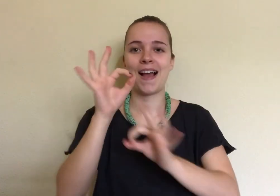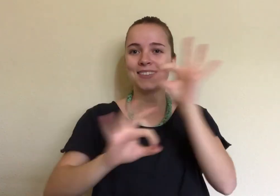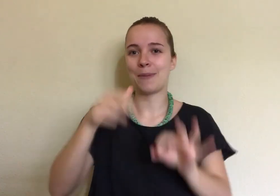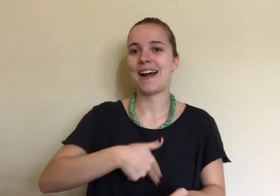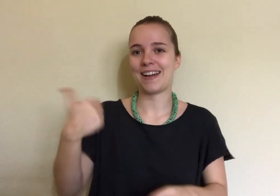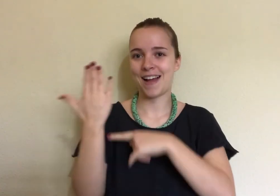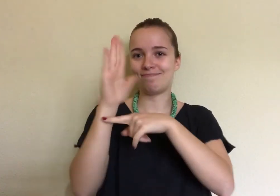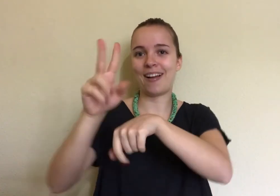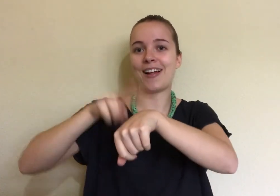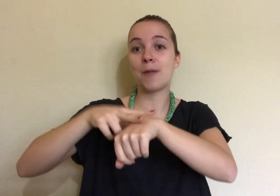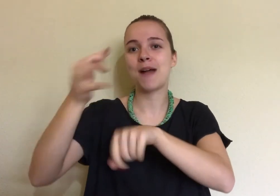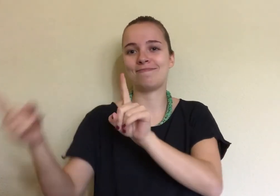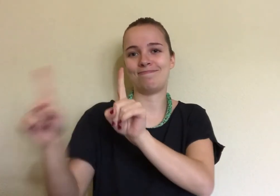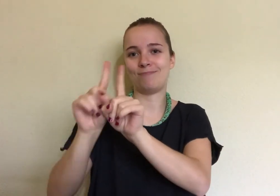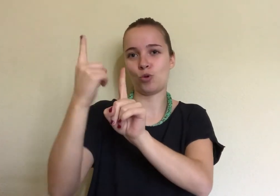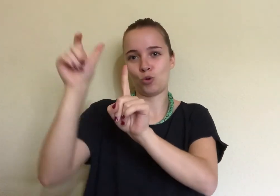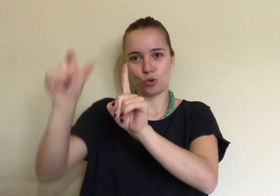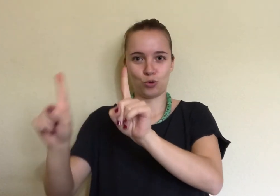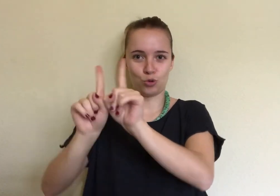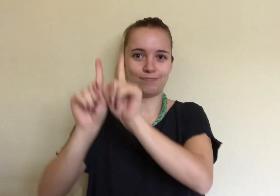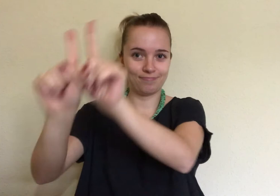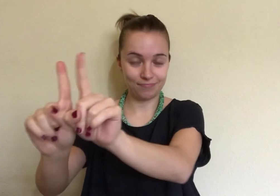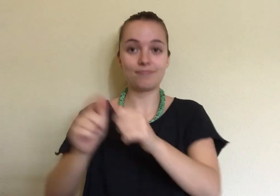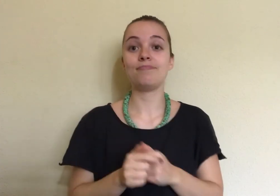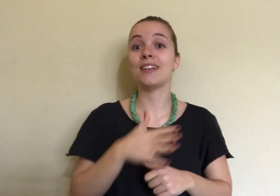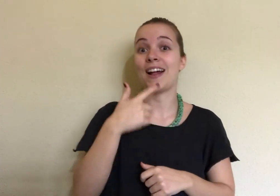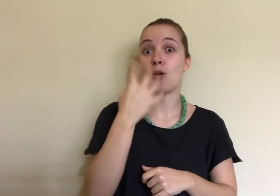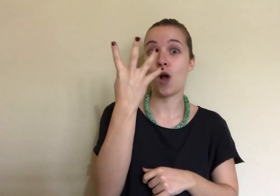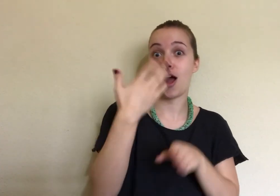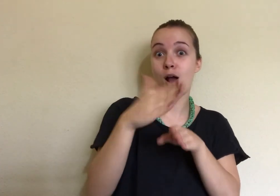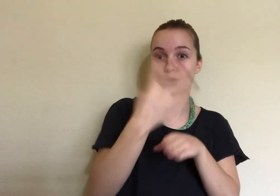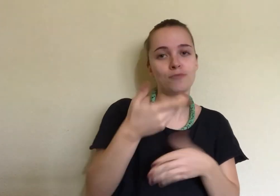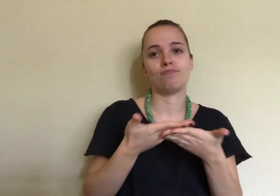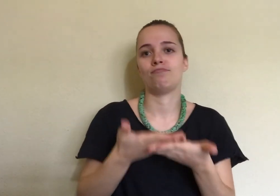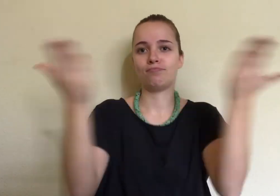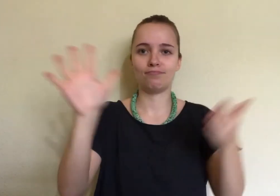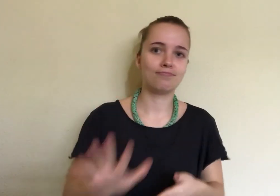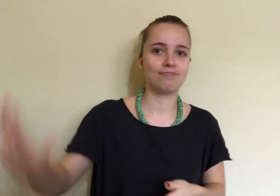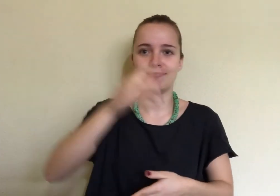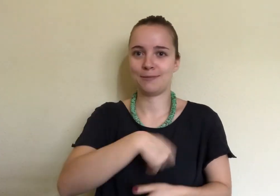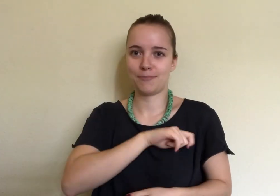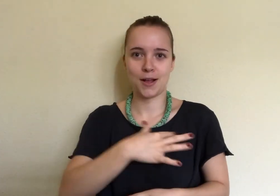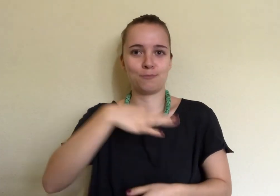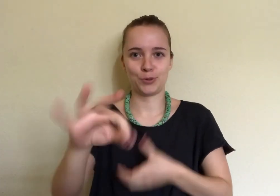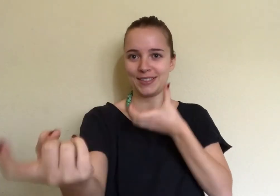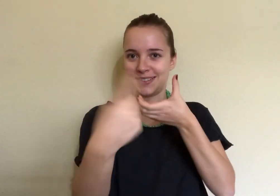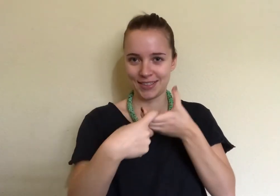para que haya representación española en la Asamblea General, junto a otro miembro. Las cuatro plazas restantes están abiertas a la juventud sorda española.